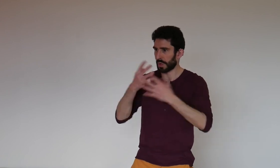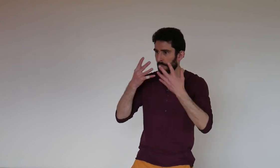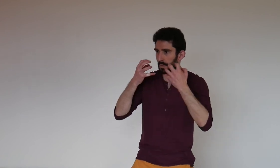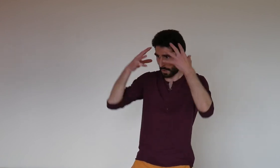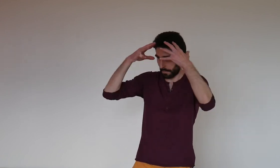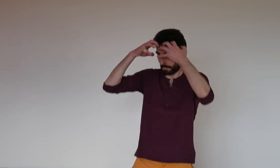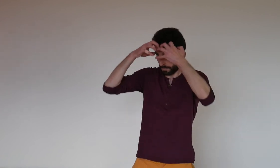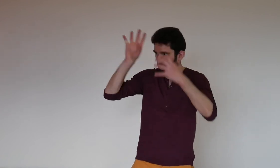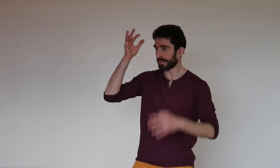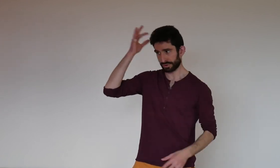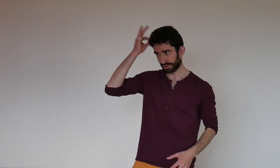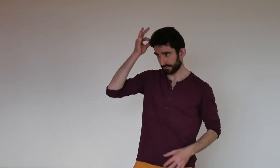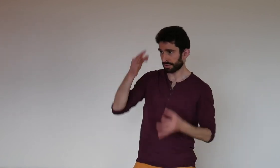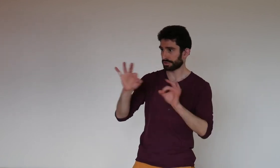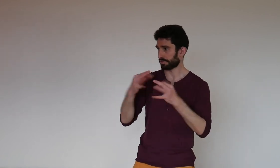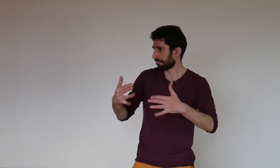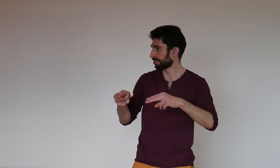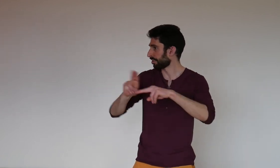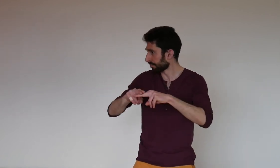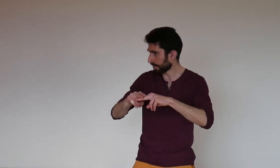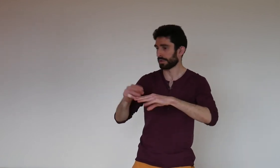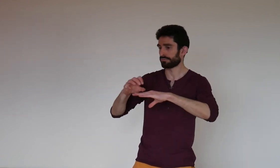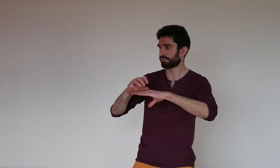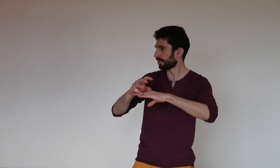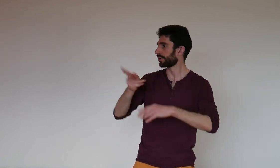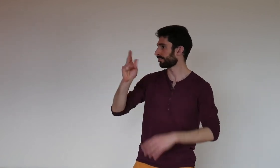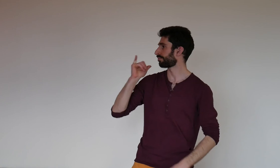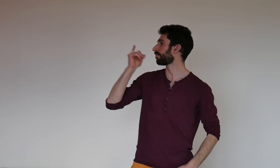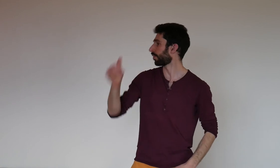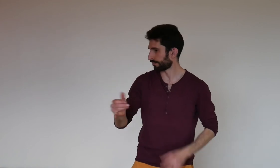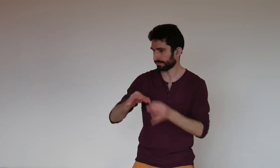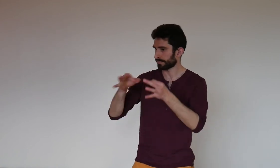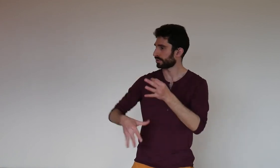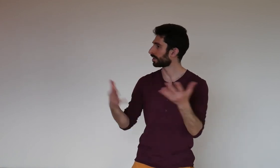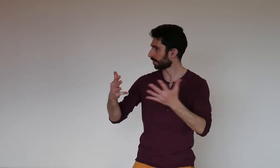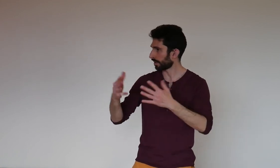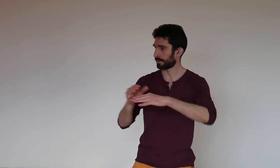et la peau se rétracte. Or, les cheveux sont des cellules mortes et la décomposition est plus longue. Résultat ?